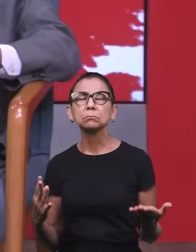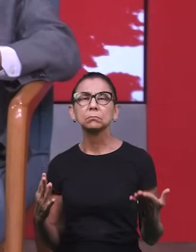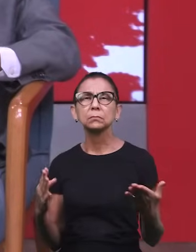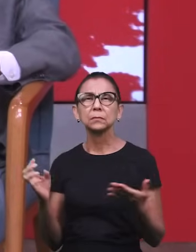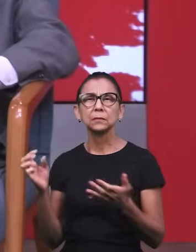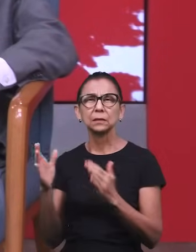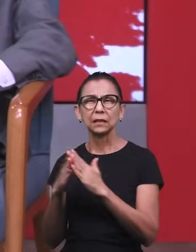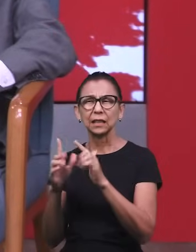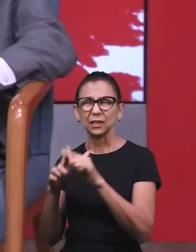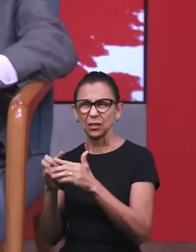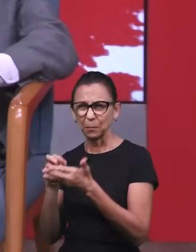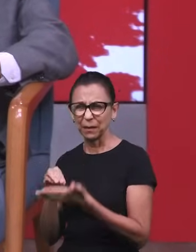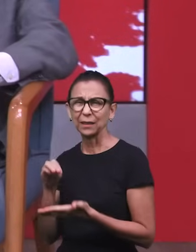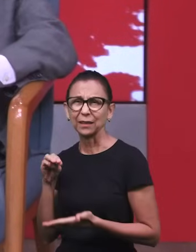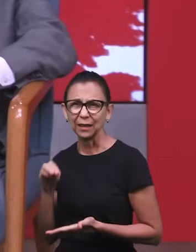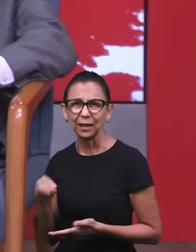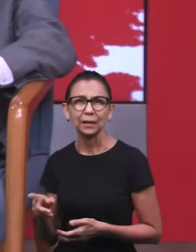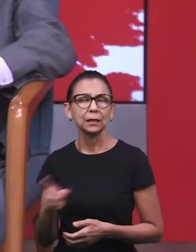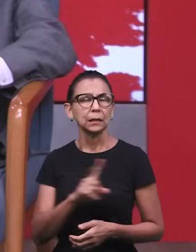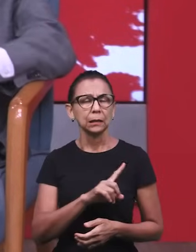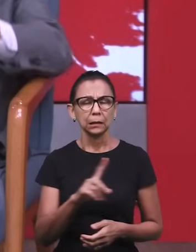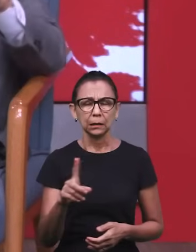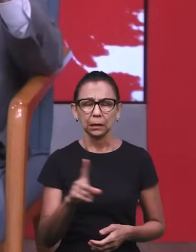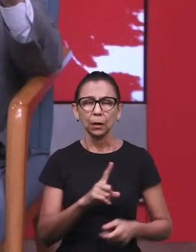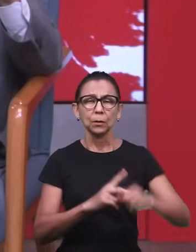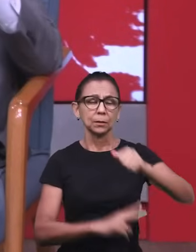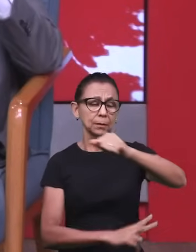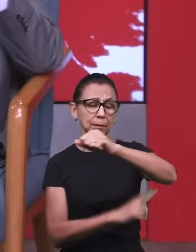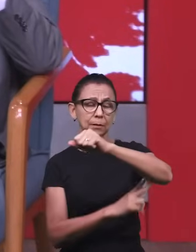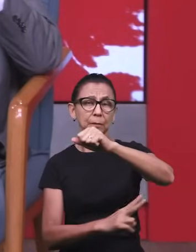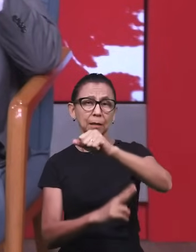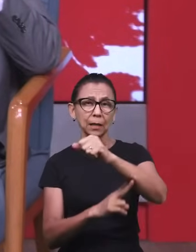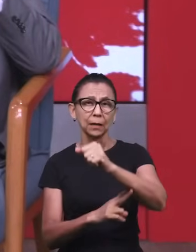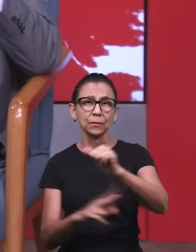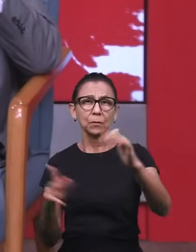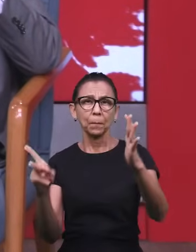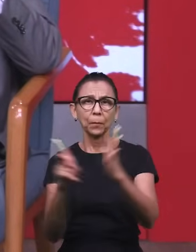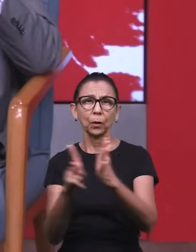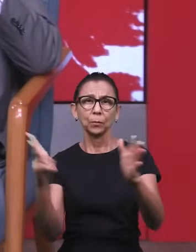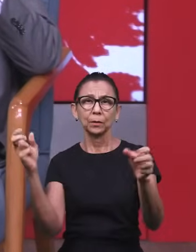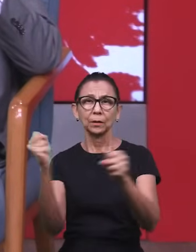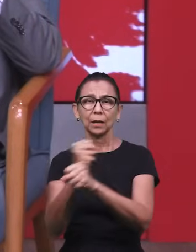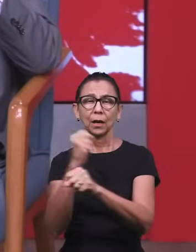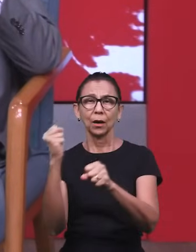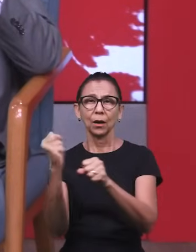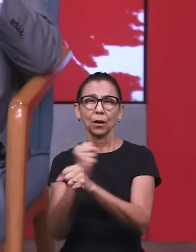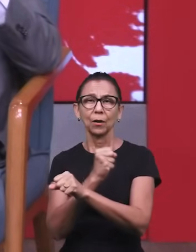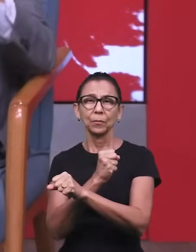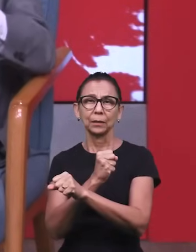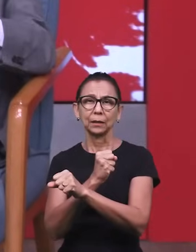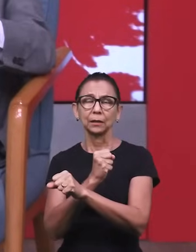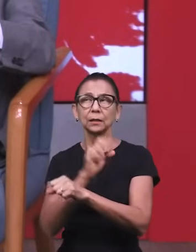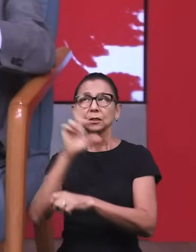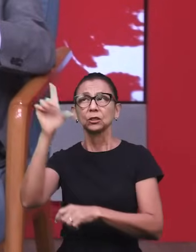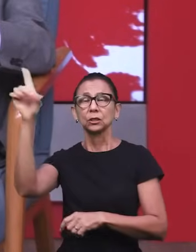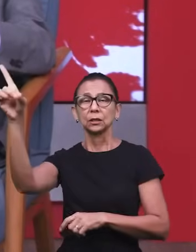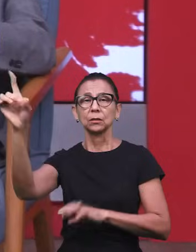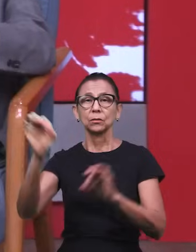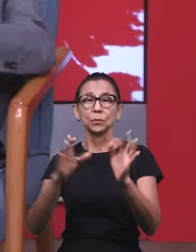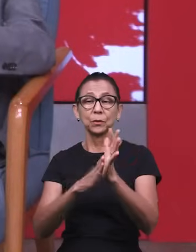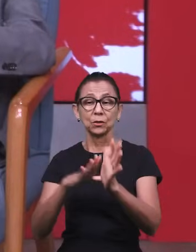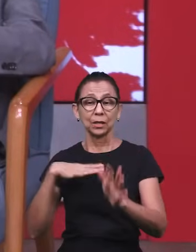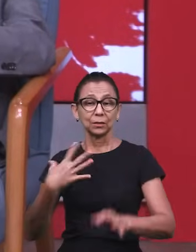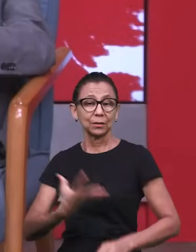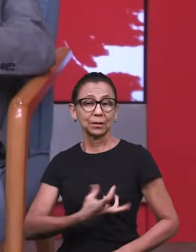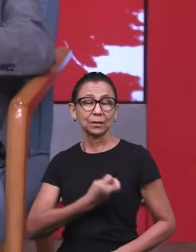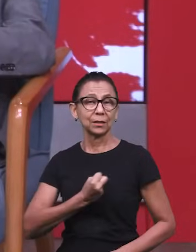de Deus porque a obra de Deus isso na palavra e o grande o grande segredo da palavra é você